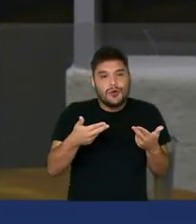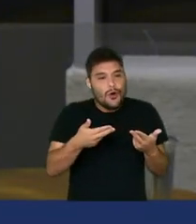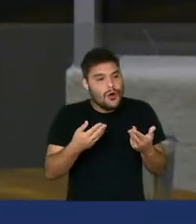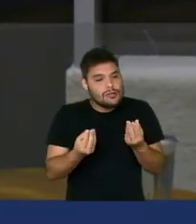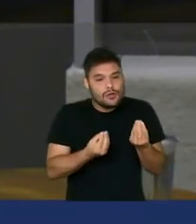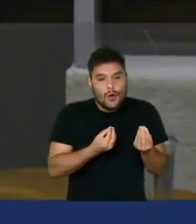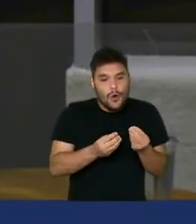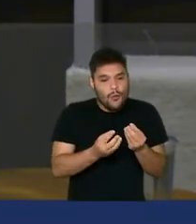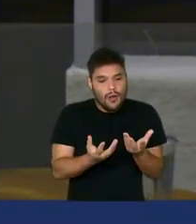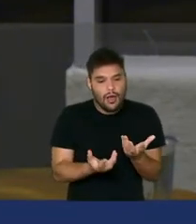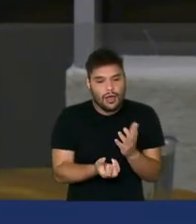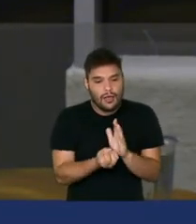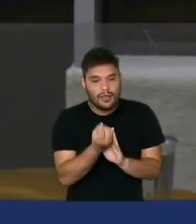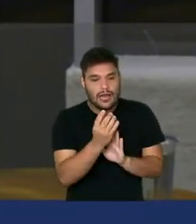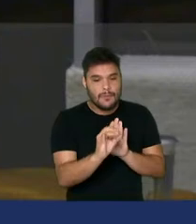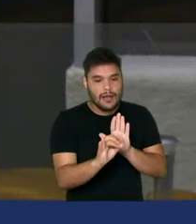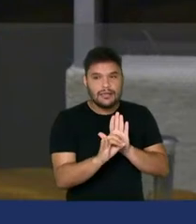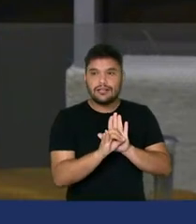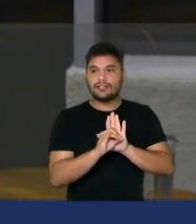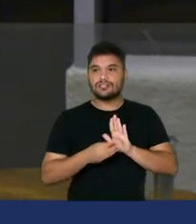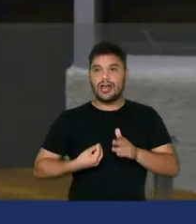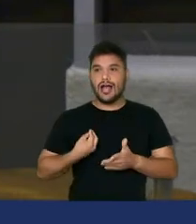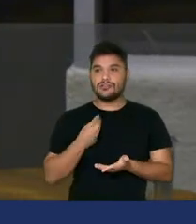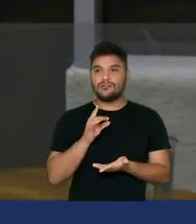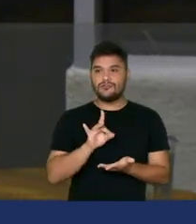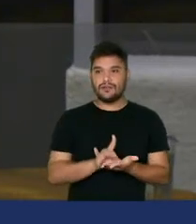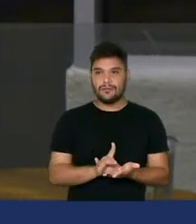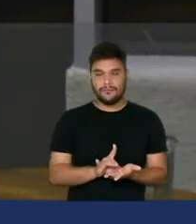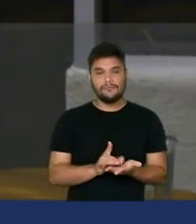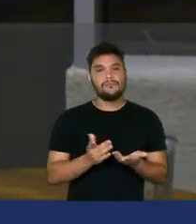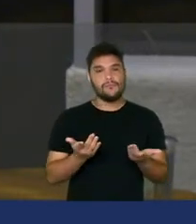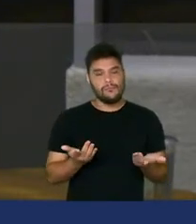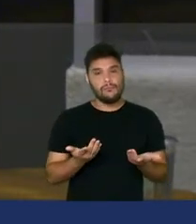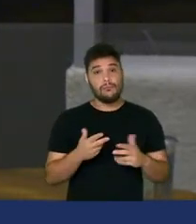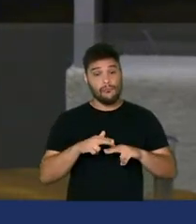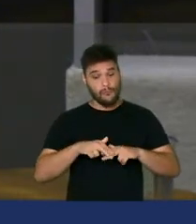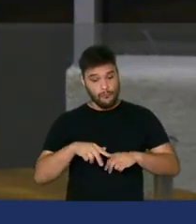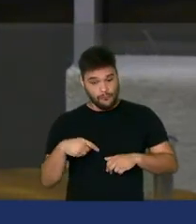TRANÇA ADA, VAMOS IDENTIFICAR AS FORMAS COMO NÓS NOS COLOCAMOS NA NOSSA REALIDADE